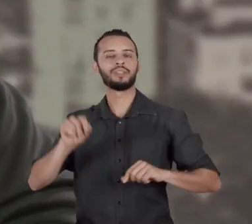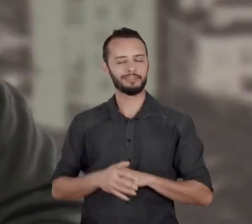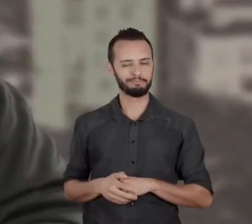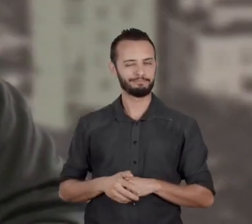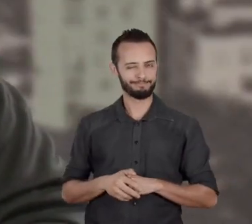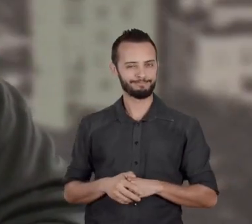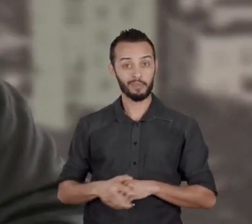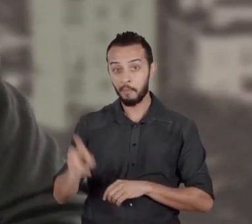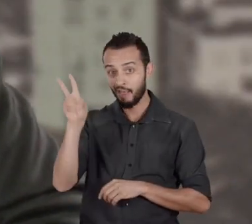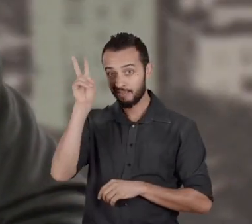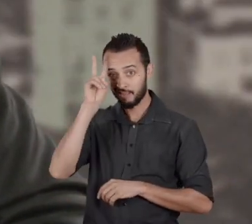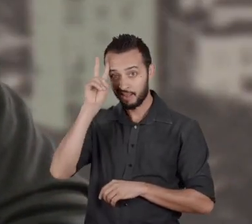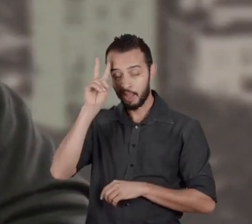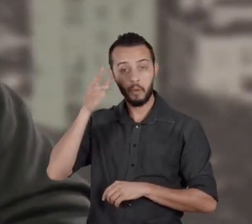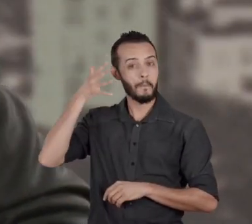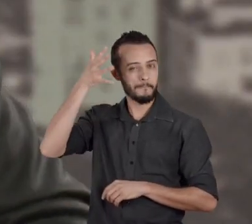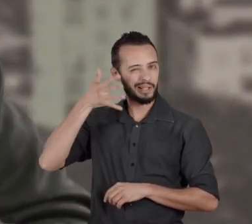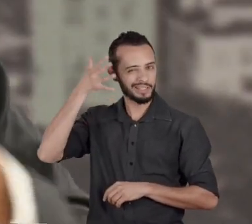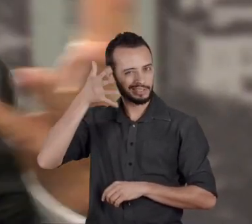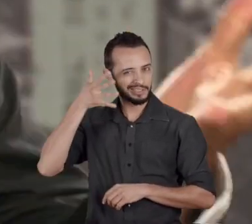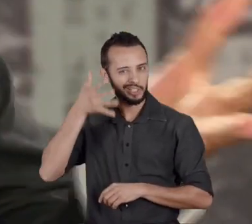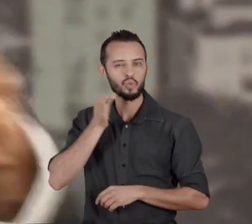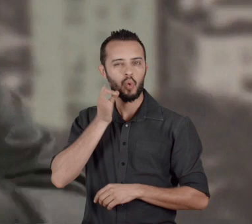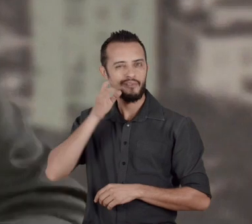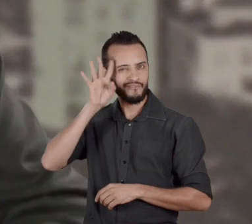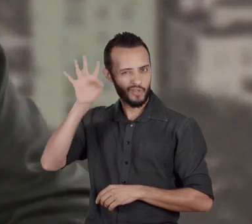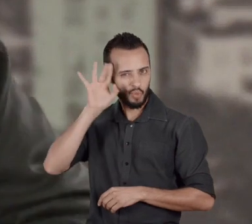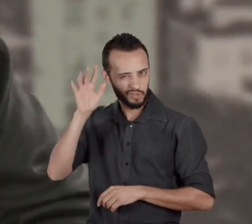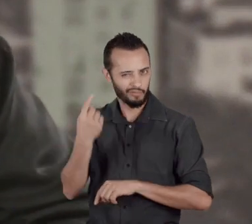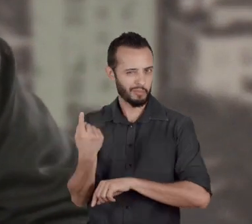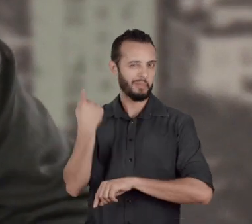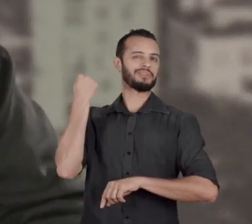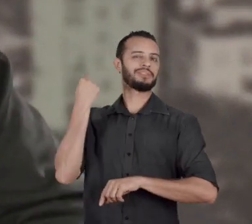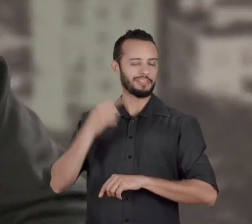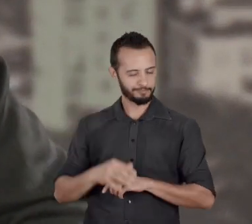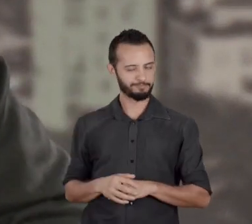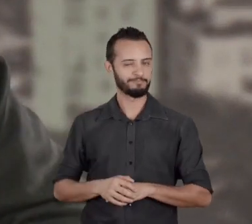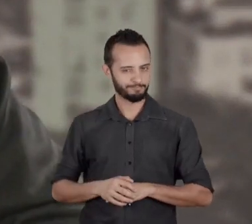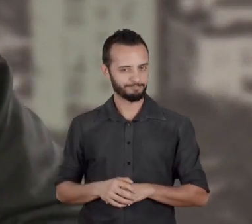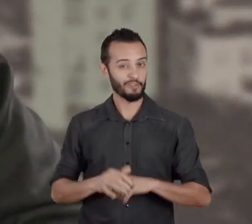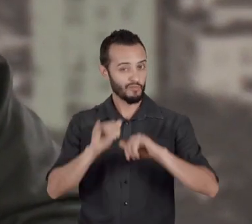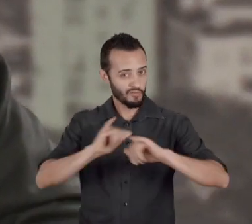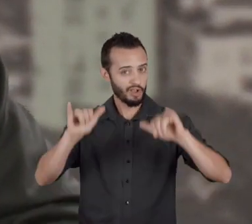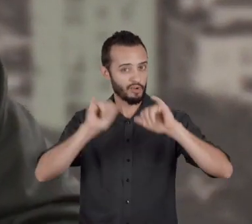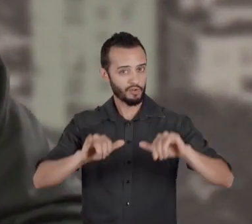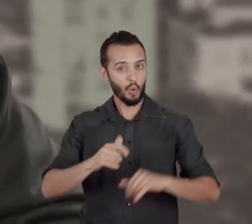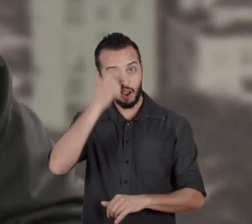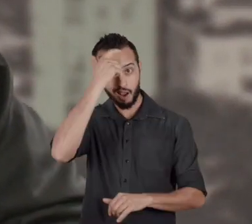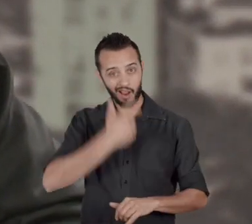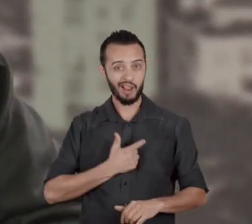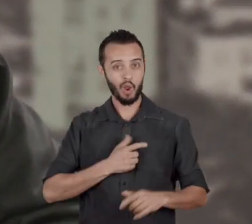mas, como lembra nosso já participante do café filosófico, como lembra Zygmunt Bauman,